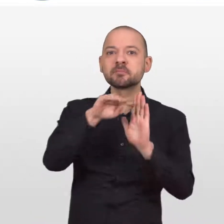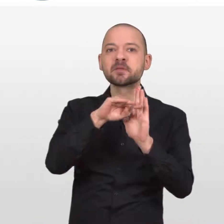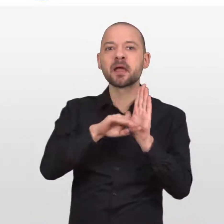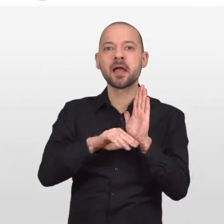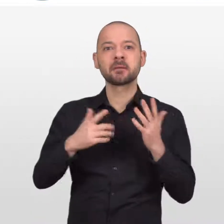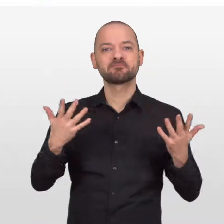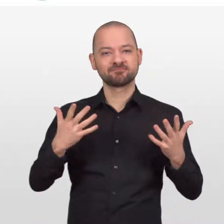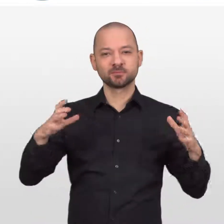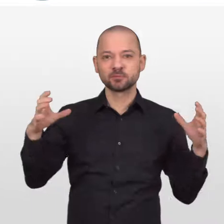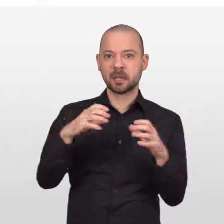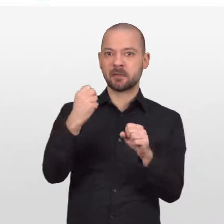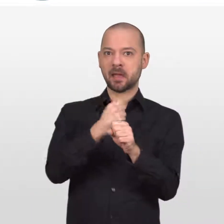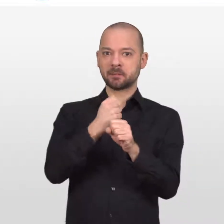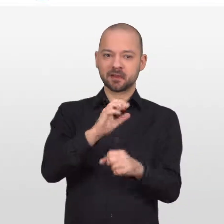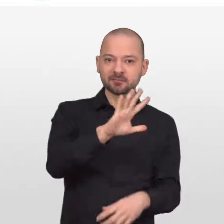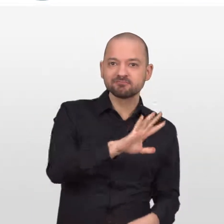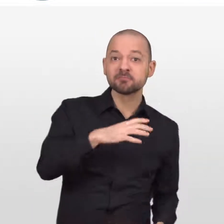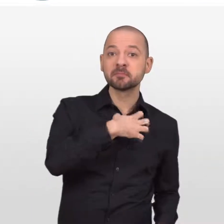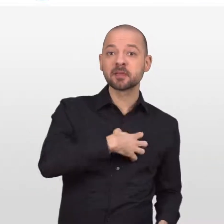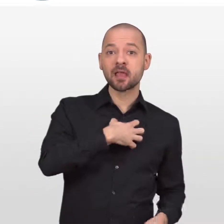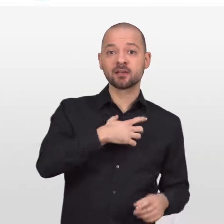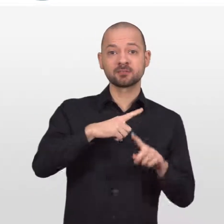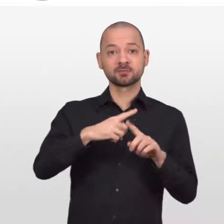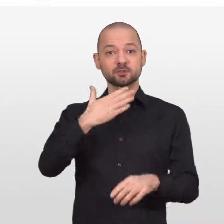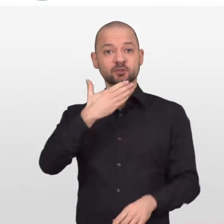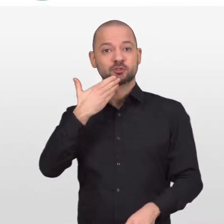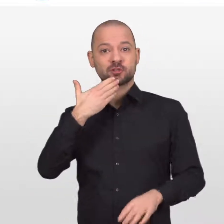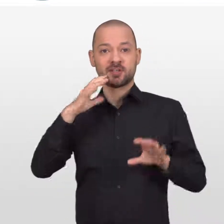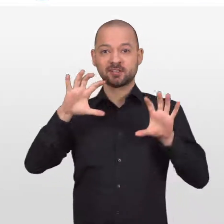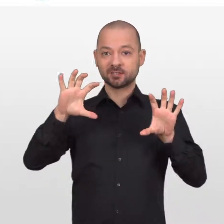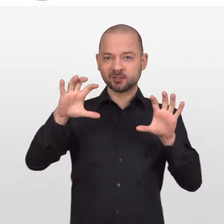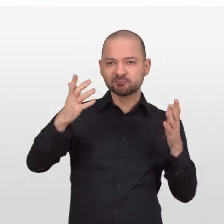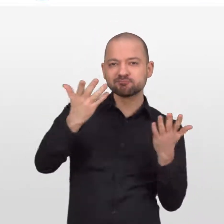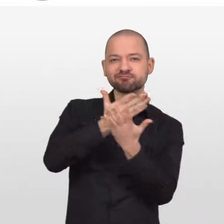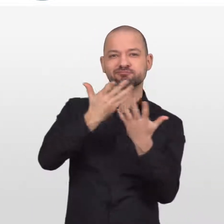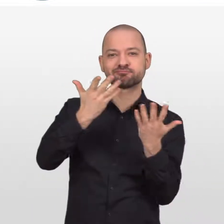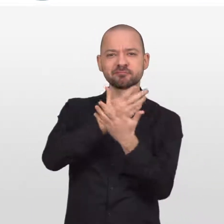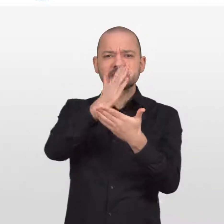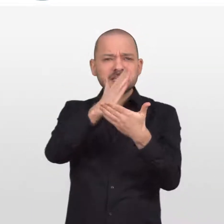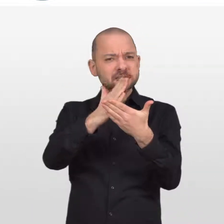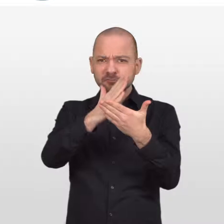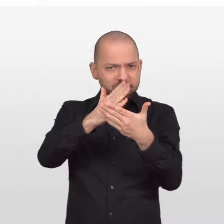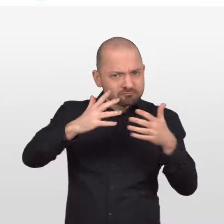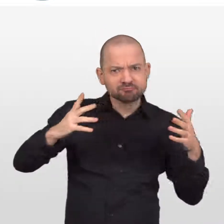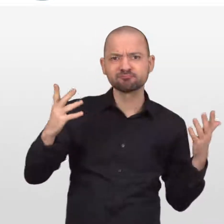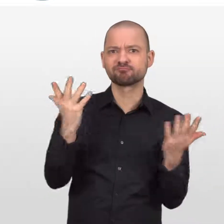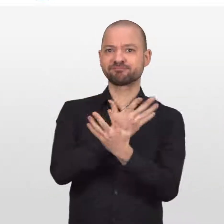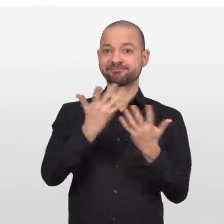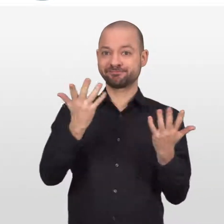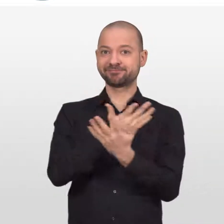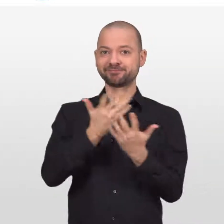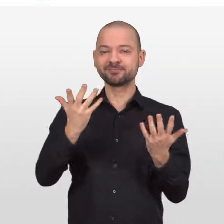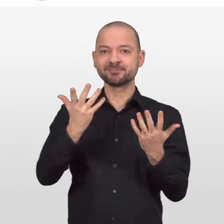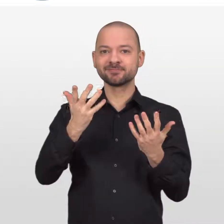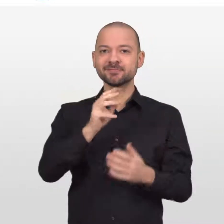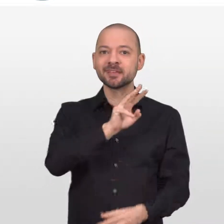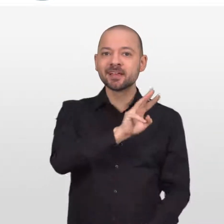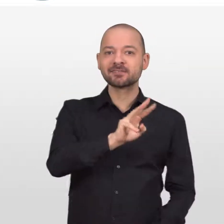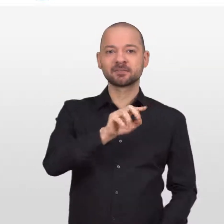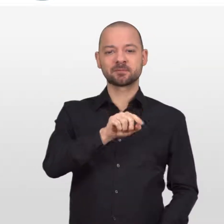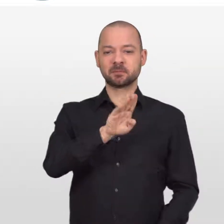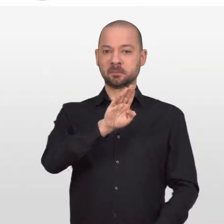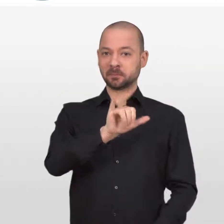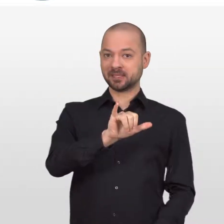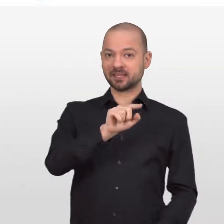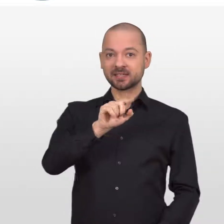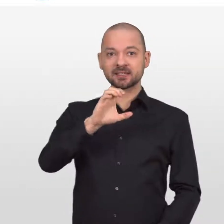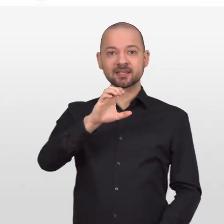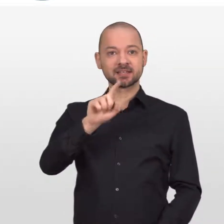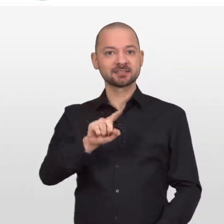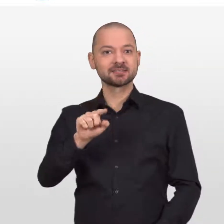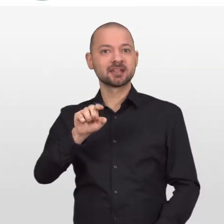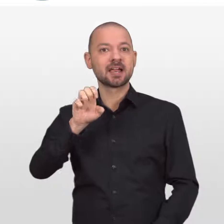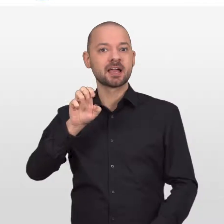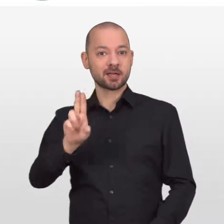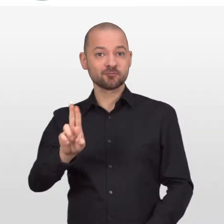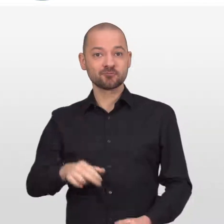des Programms zur grenzübergreifenden Zusammenarbeit Bayern-Tschechien www.by-cz.eu Programu přeshraniční spolupráce Česká republika – Bavorsko www.by-cz.eu